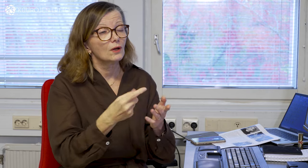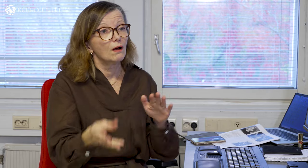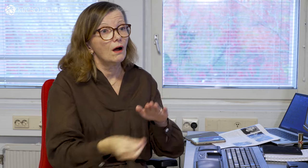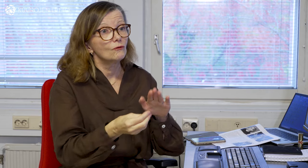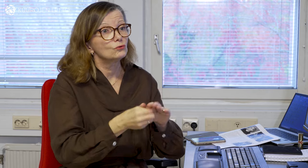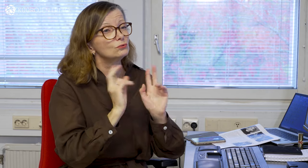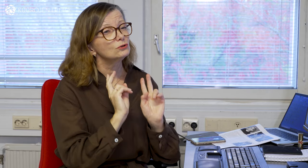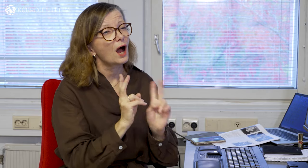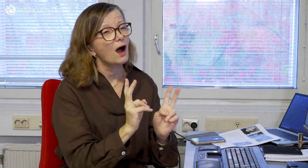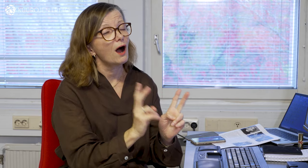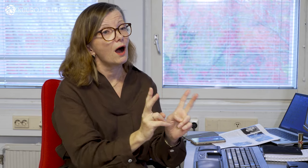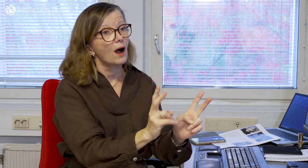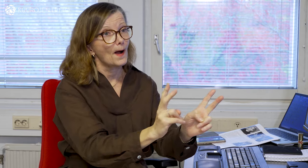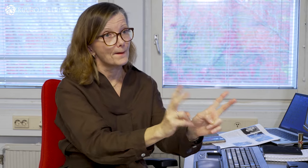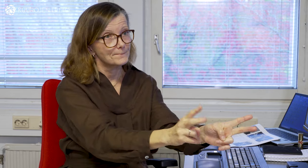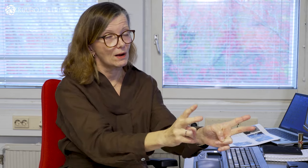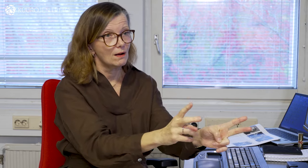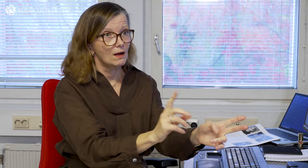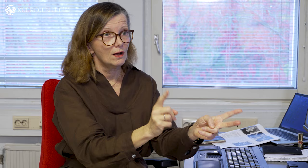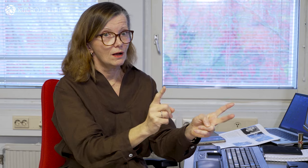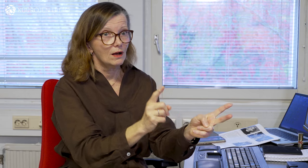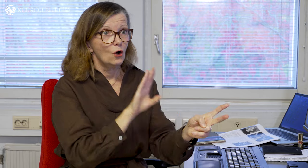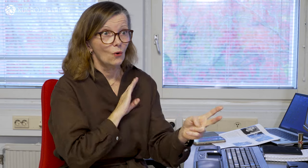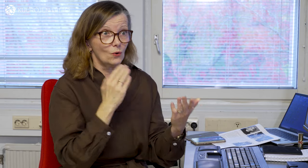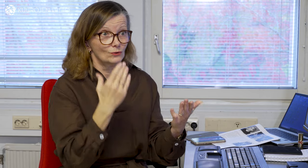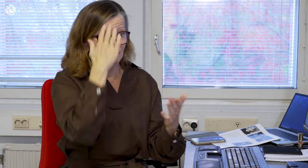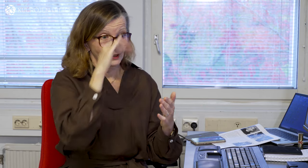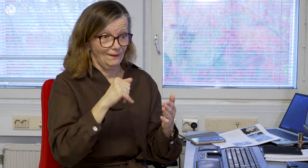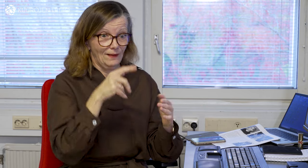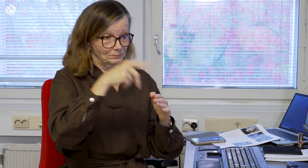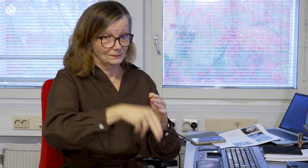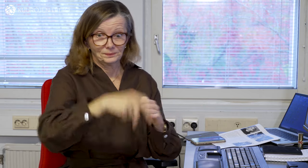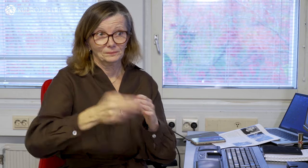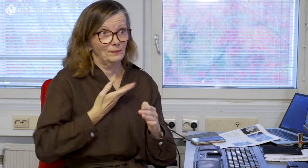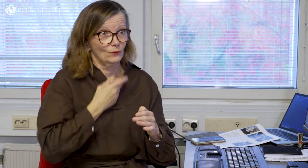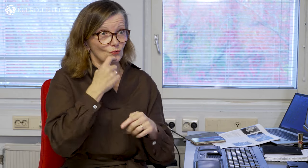Rahoitus on pysynyt täysin samana. Onko olemassa riski, että viime aikojen leikkaukset -